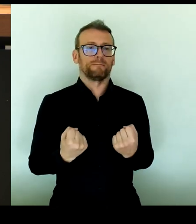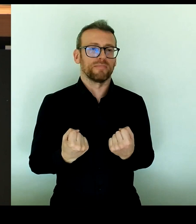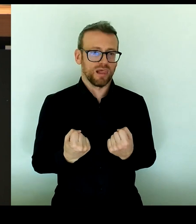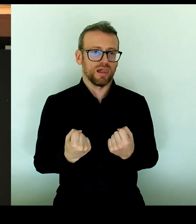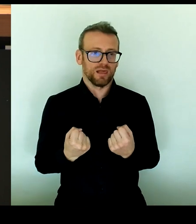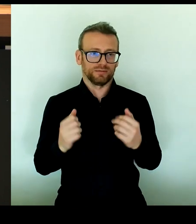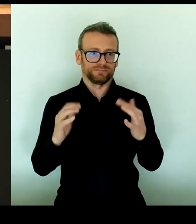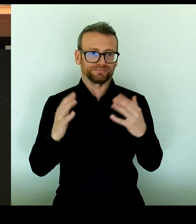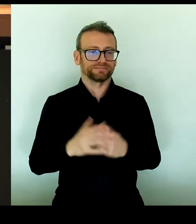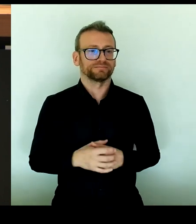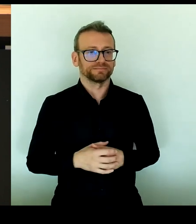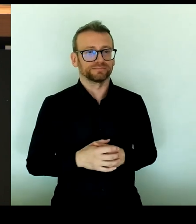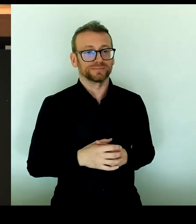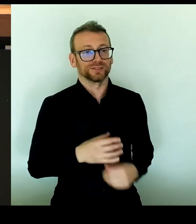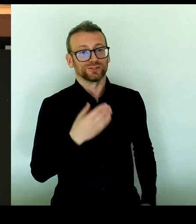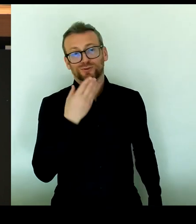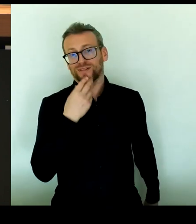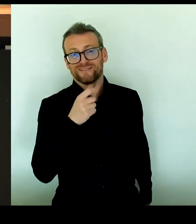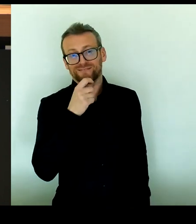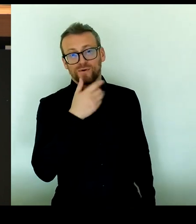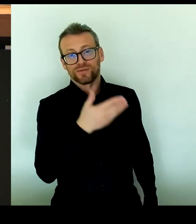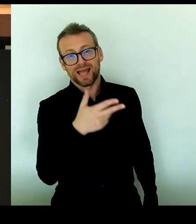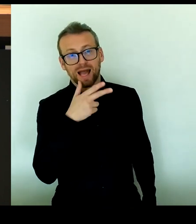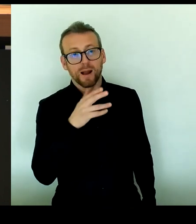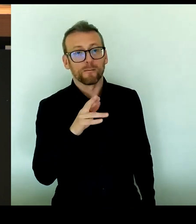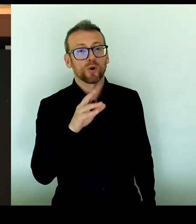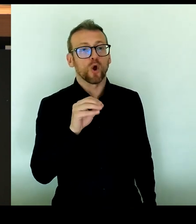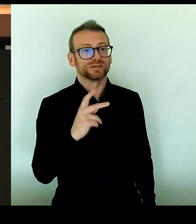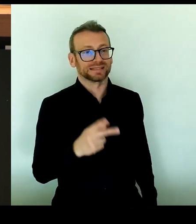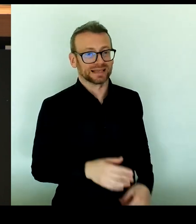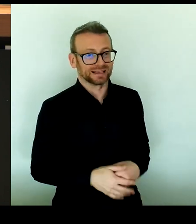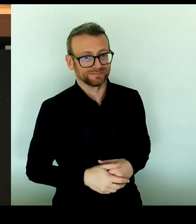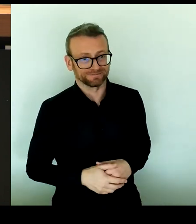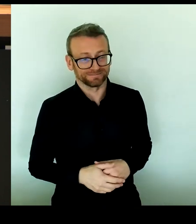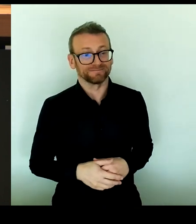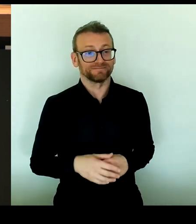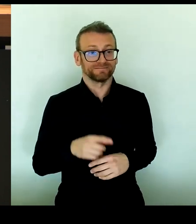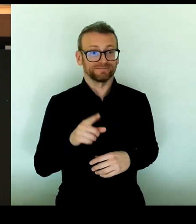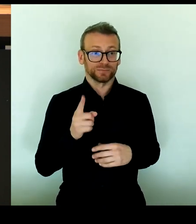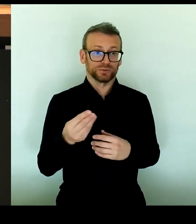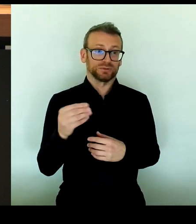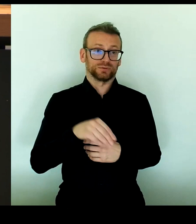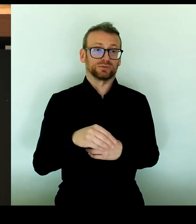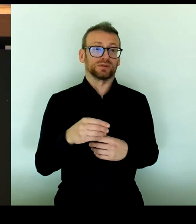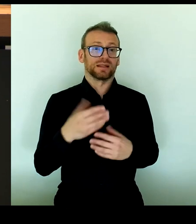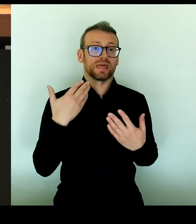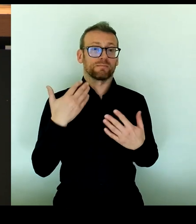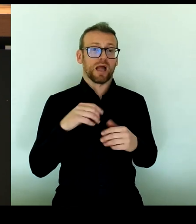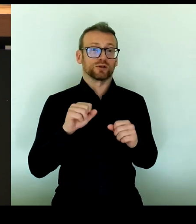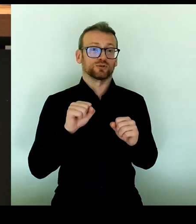heute diesen Antrag. Und schon morgen beschäftigen wir uns mit der konzeptionellen Arbeit zusammen mit den